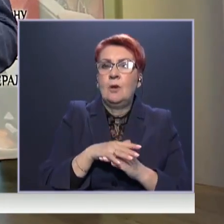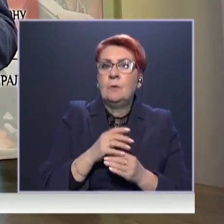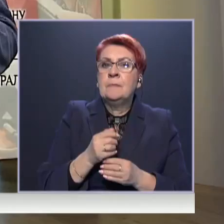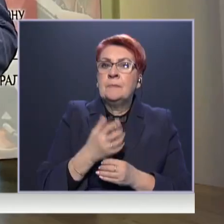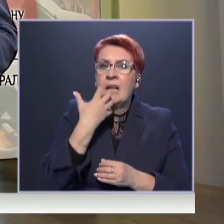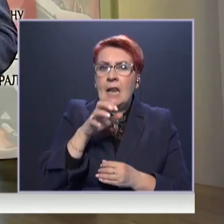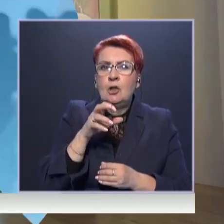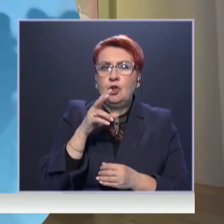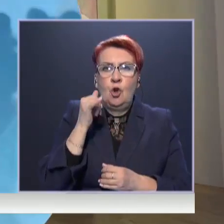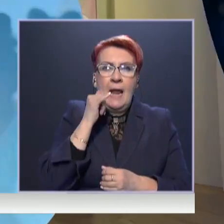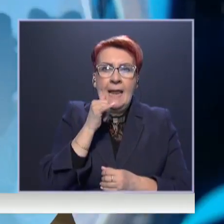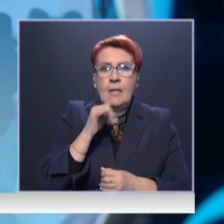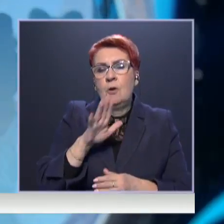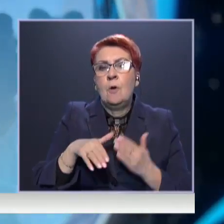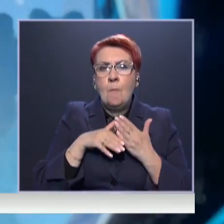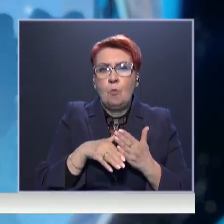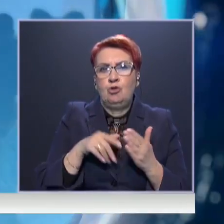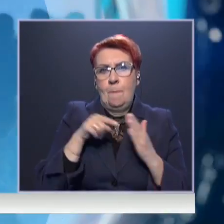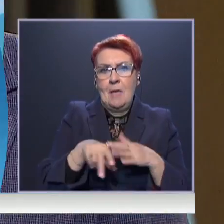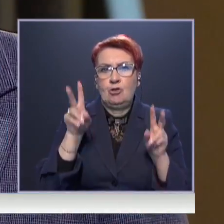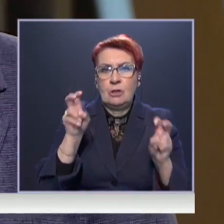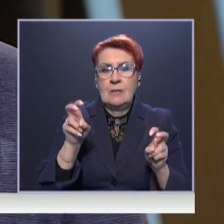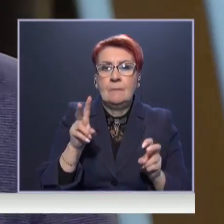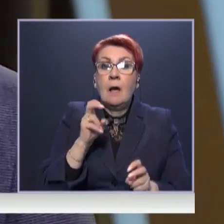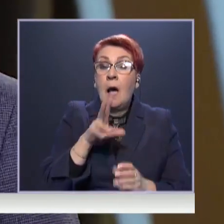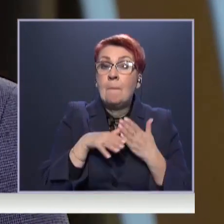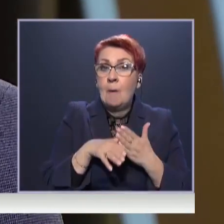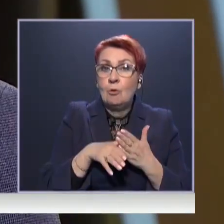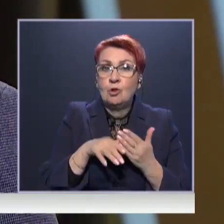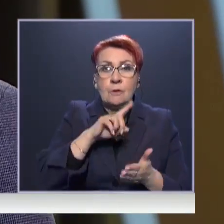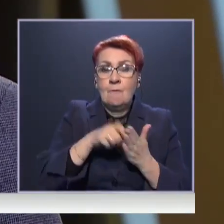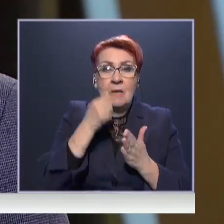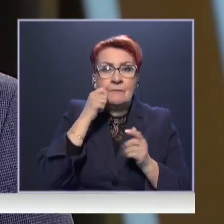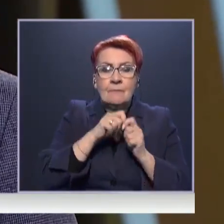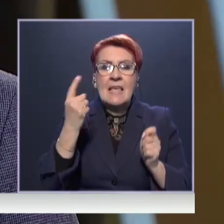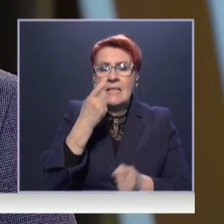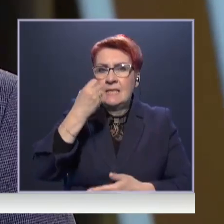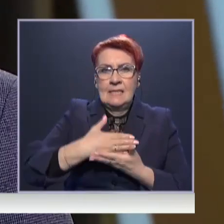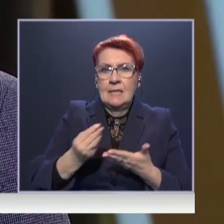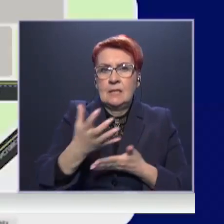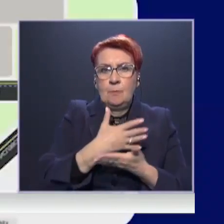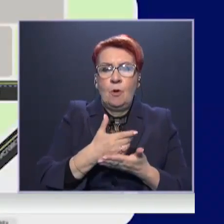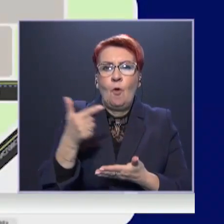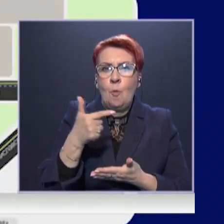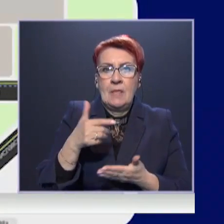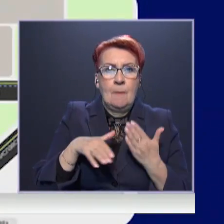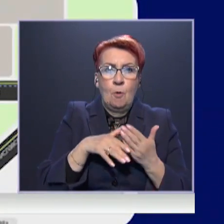по вопросам помощи беженцам Как помочь в Москве открыт Единый центр сбора гуманитарной помощи он открыт ежедневно